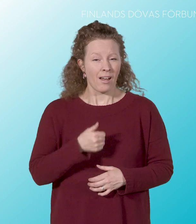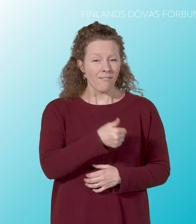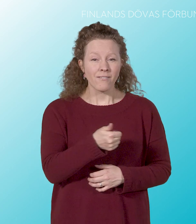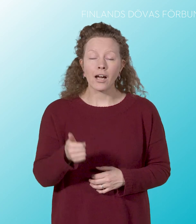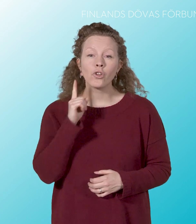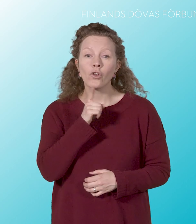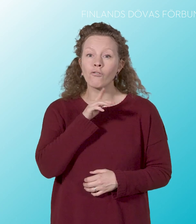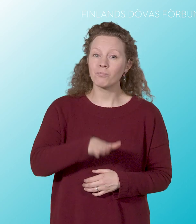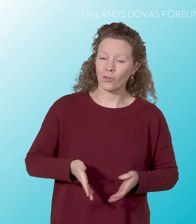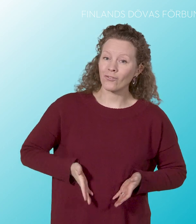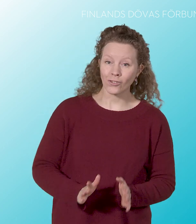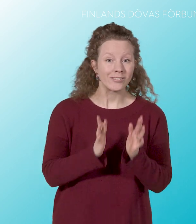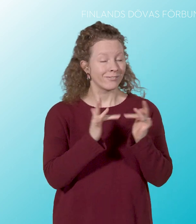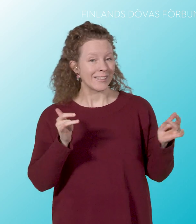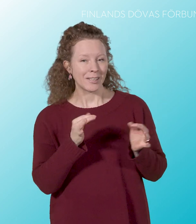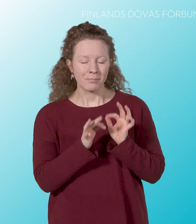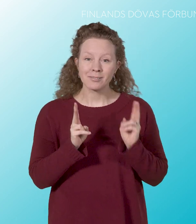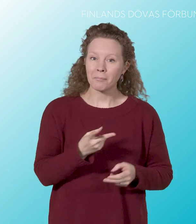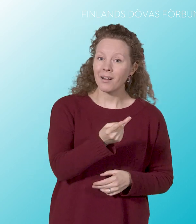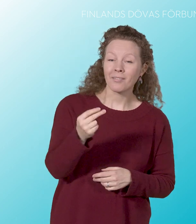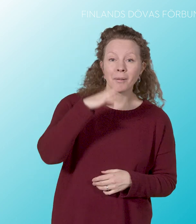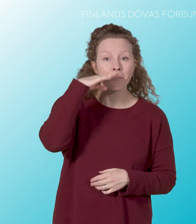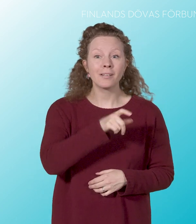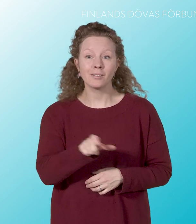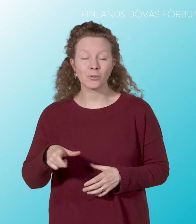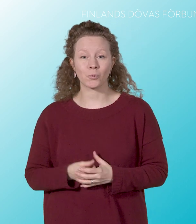Alla döva barn, som alla andra människor, föds fria -